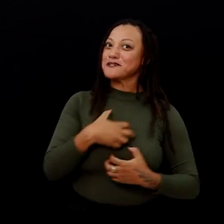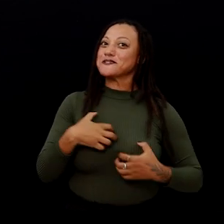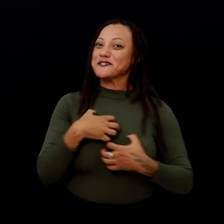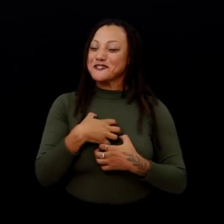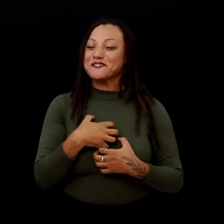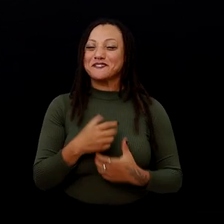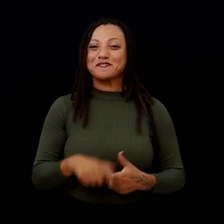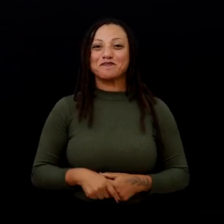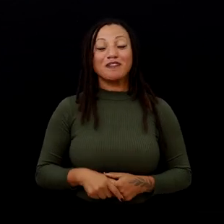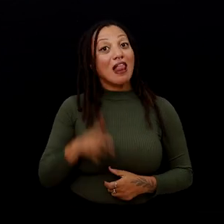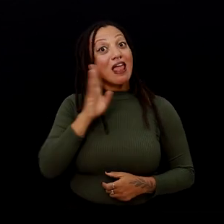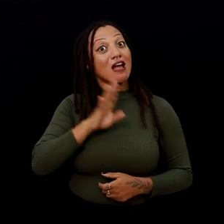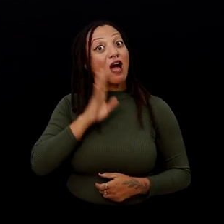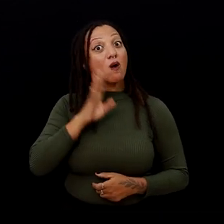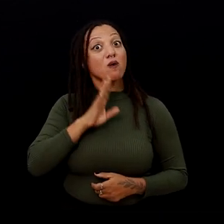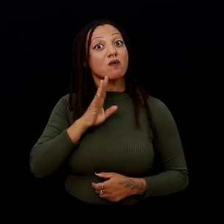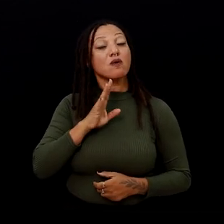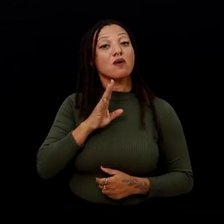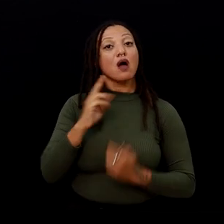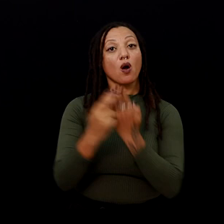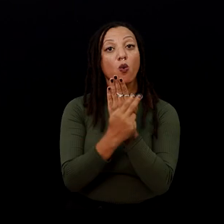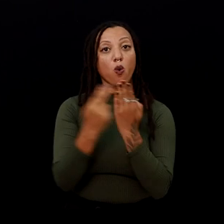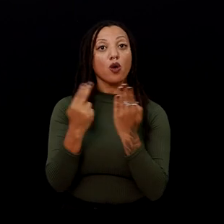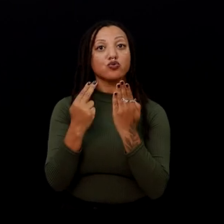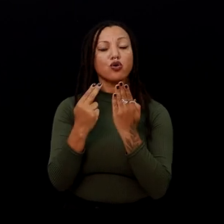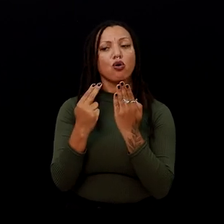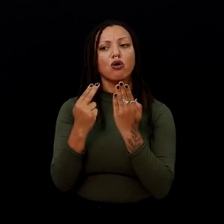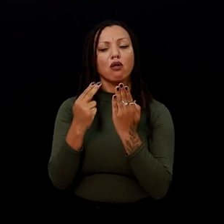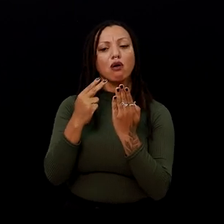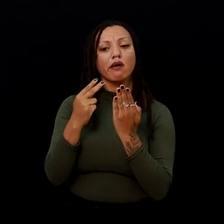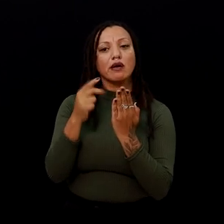Então eu acho que mexe, e é legal que o autor mexa